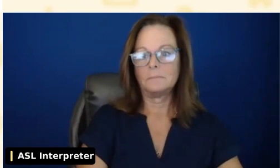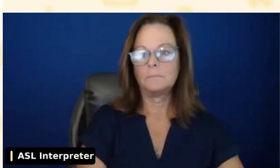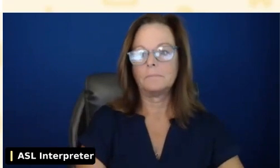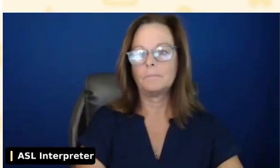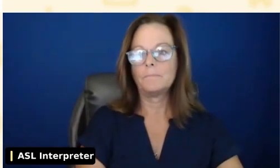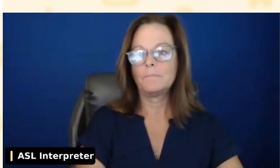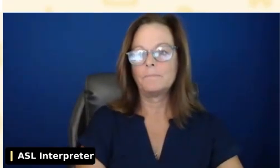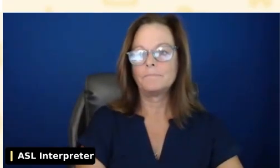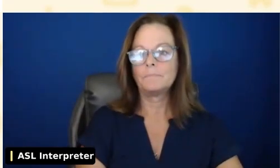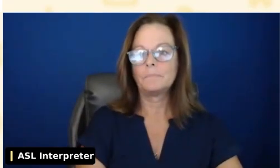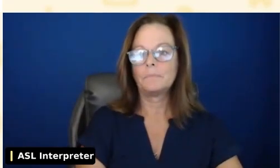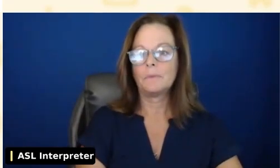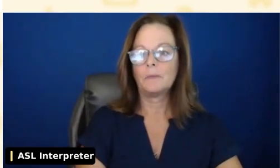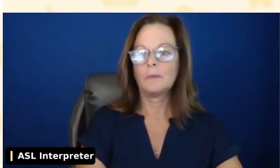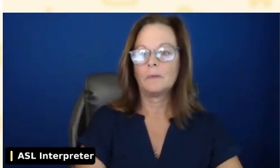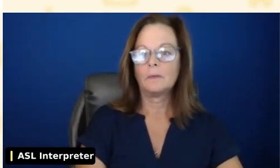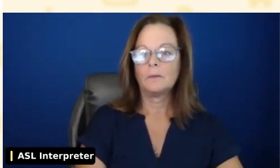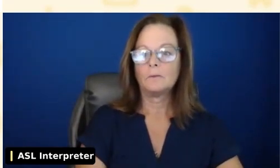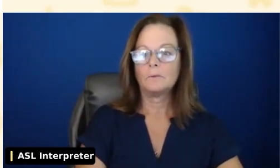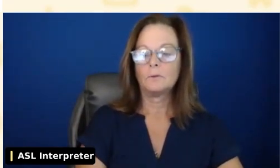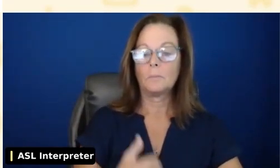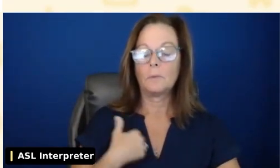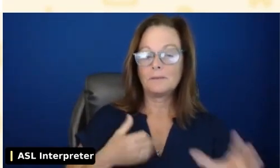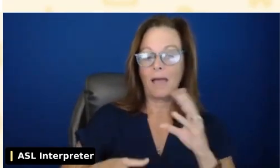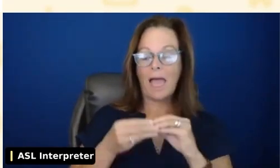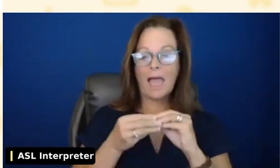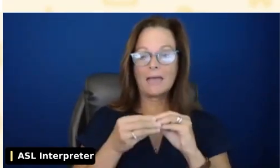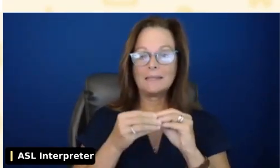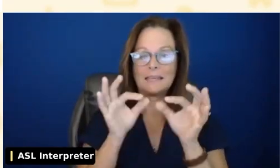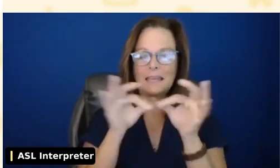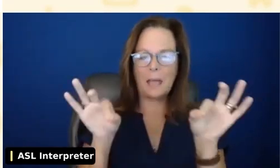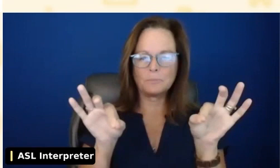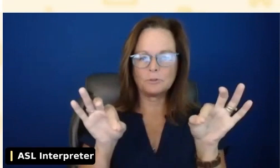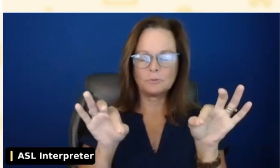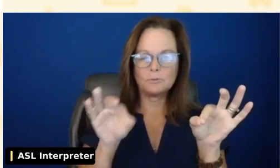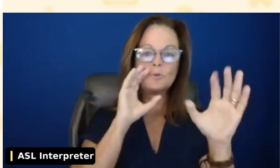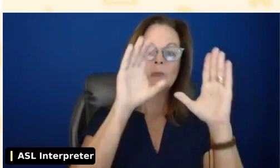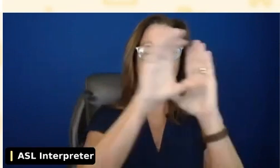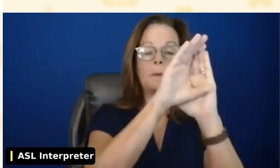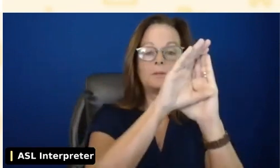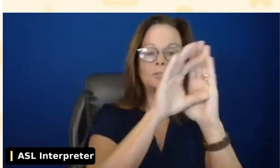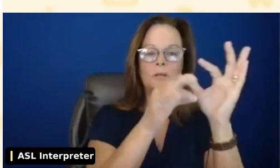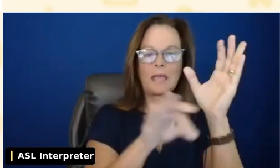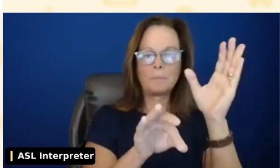Entonces lo que estaba haciendo era agregar un pie de foto (caption) a la imagen, porque era lo único que podía pensar